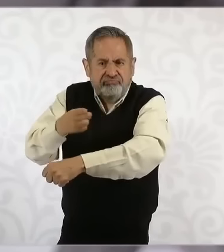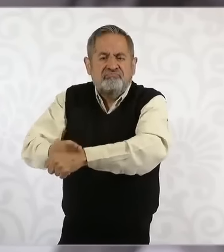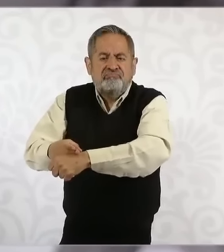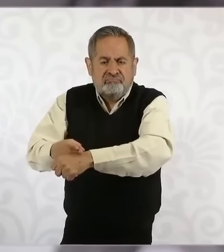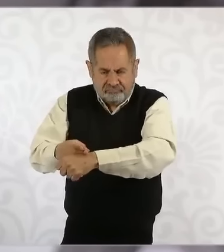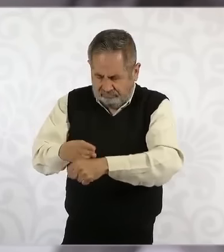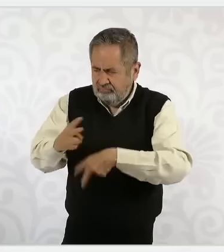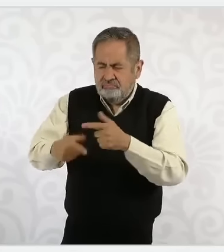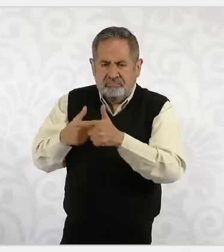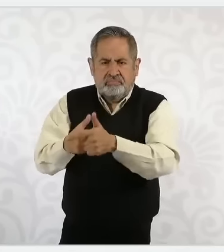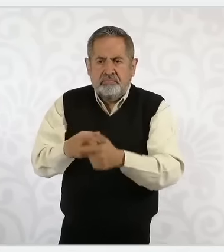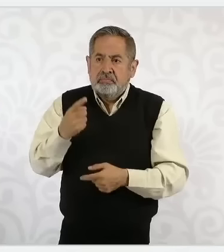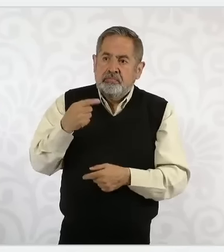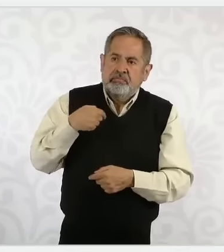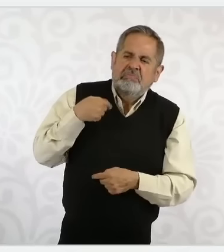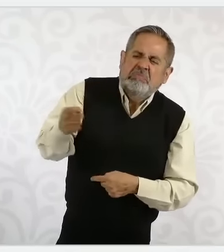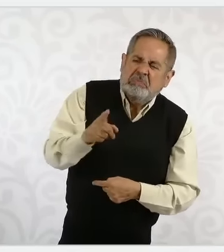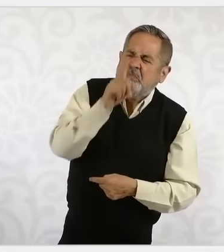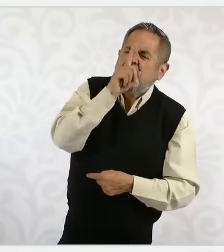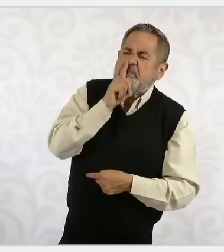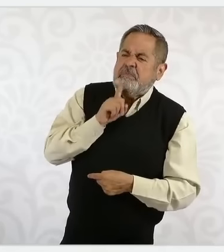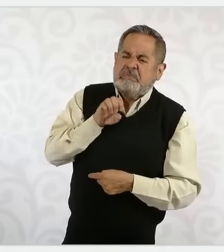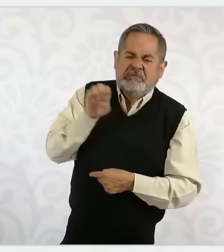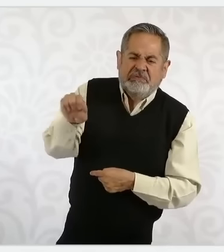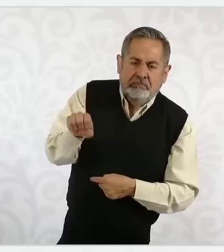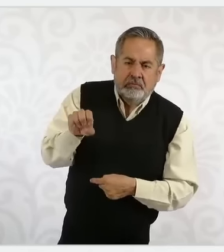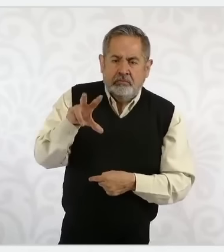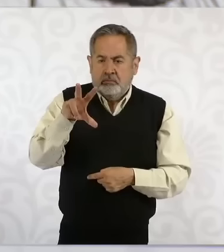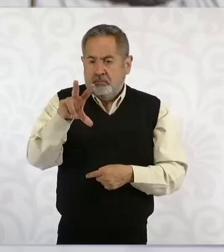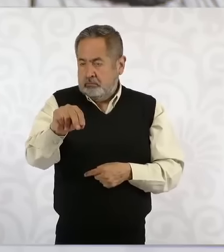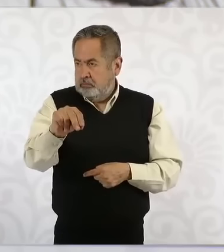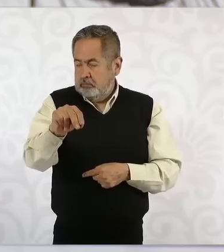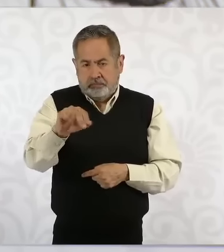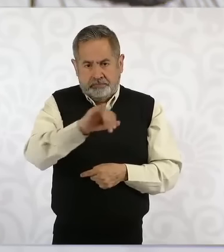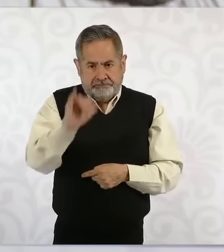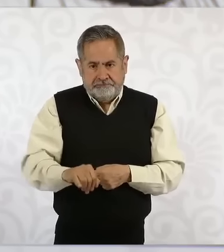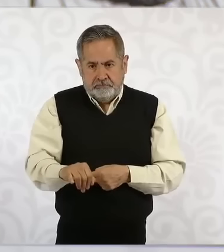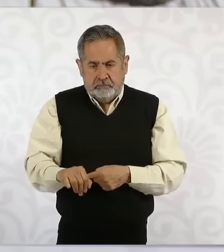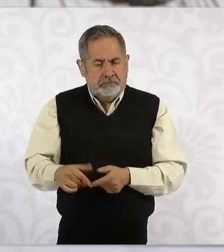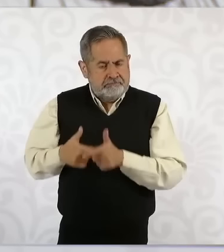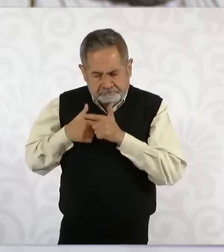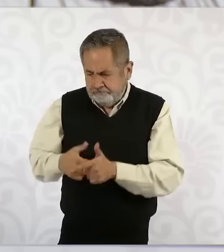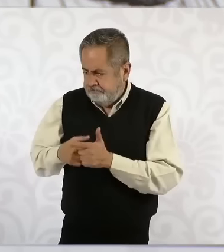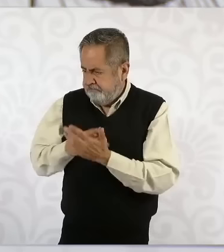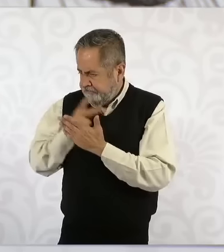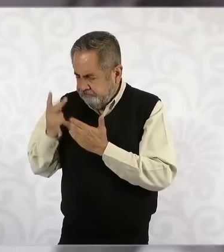y no mentirle nunca al pueblo y seguir con el programa que nos propusimos de transformación,